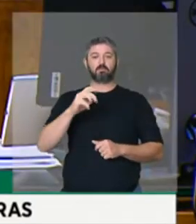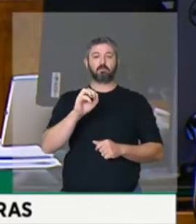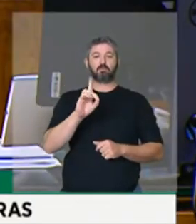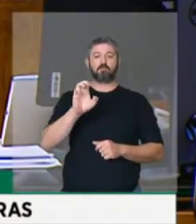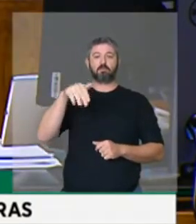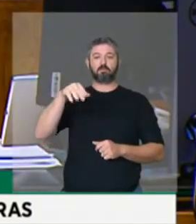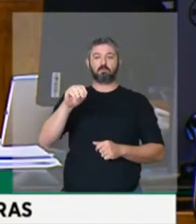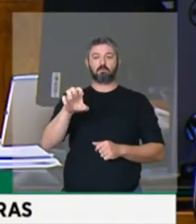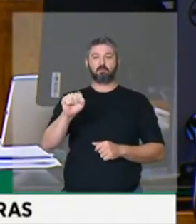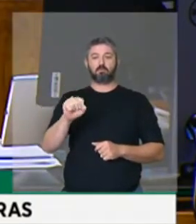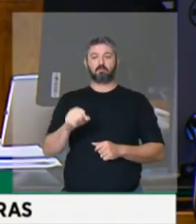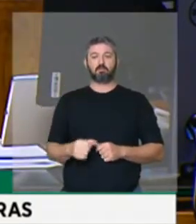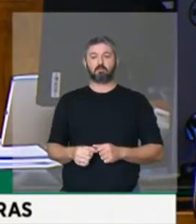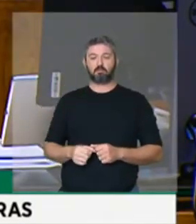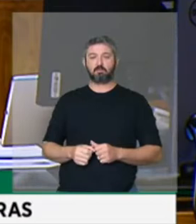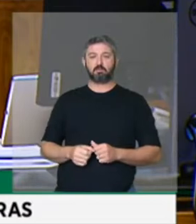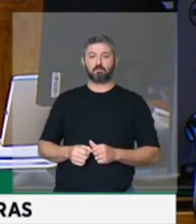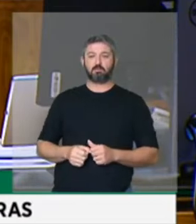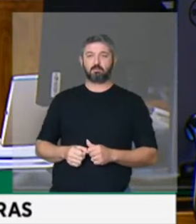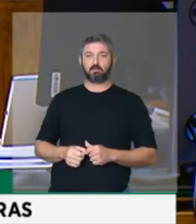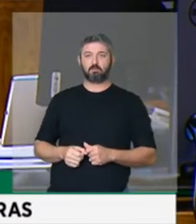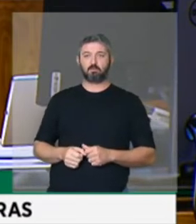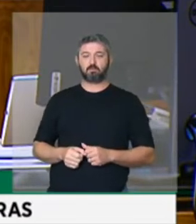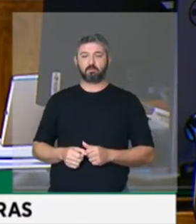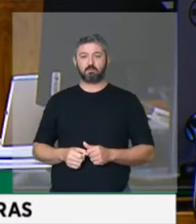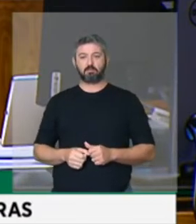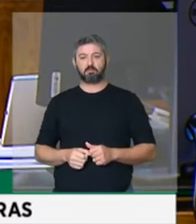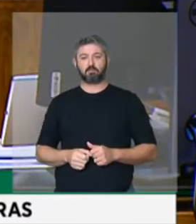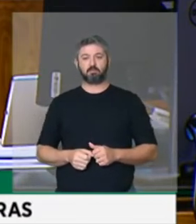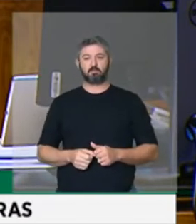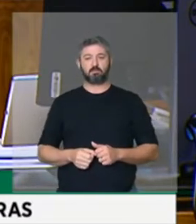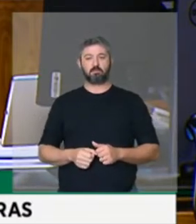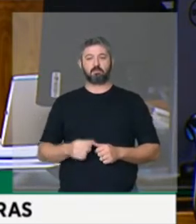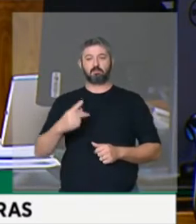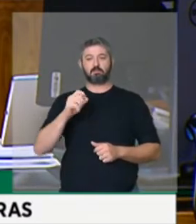[DEPUTADO]: PRESIDENTE, O BLOCO VOTA NÃO PORQUE NÃO QUER O SUCATEAMENTO DO SETOR ELÉTRICO BRASILEIRO, QUER MAIS INVESTIMENTO E QUER VER